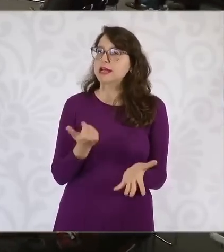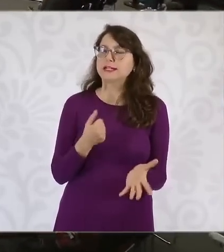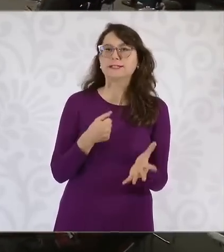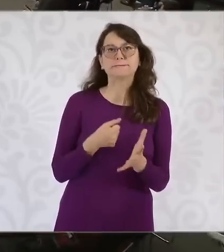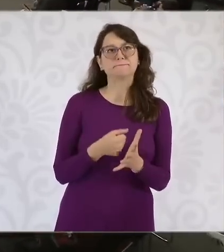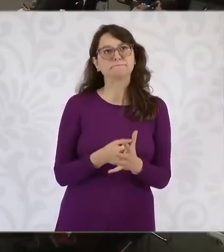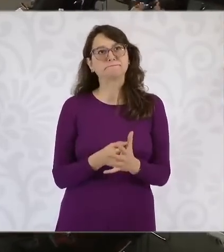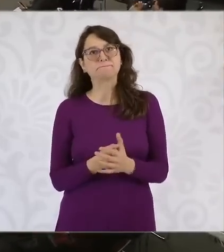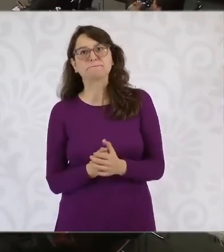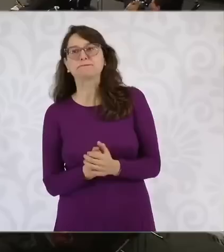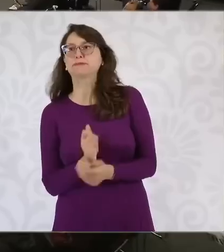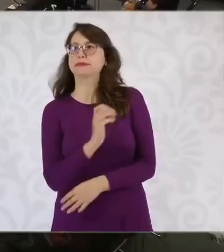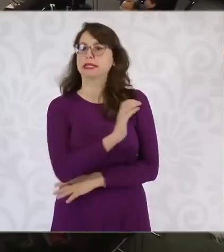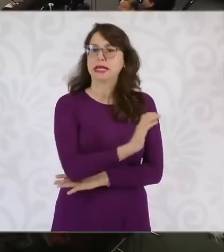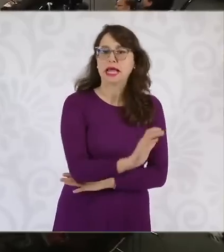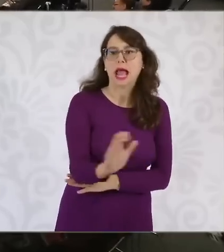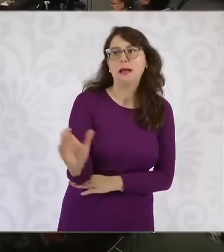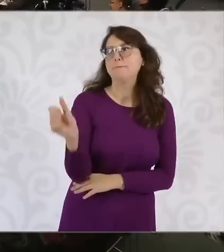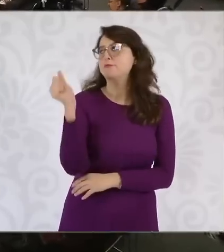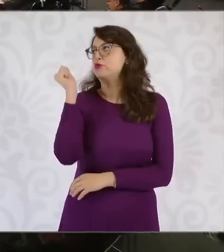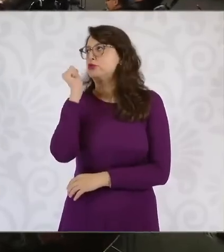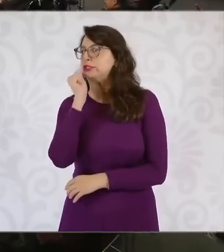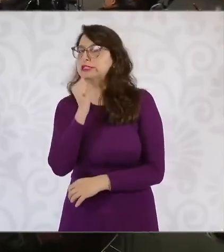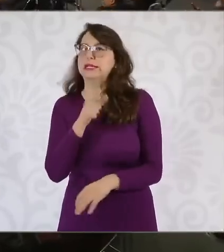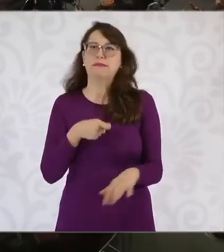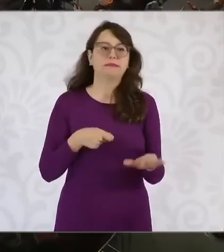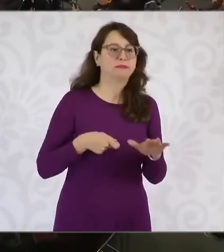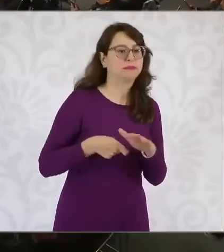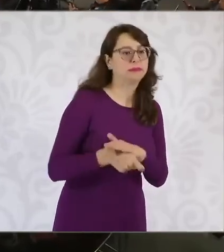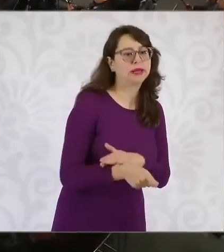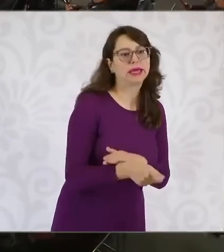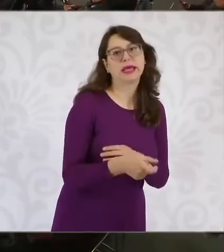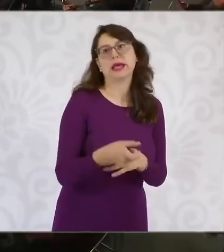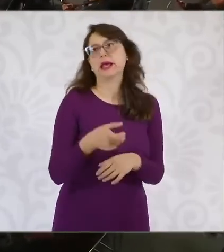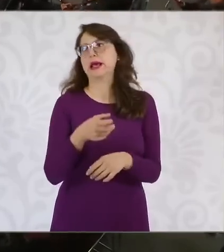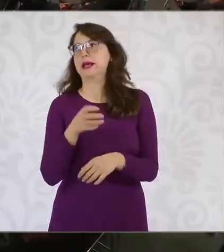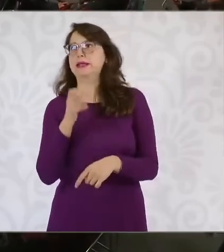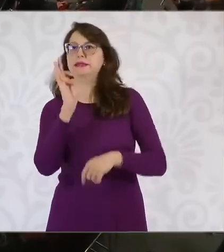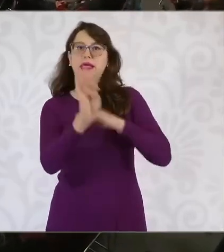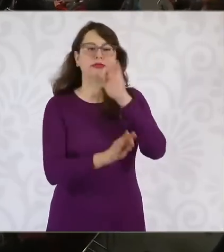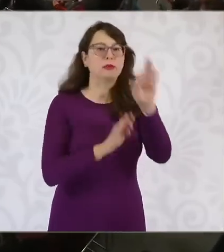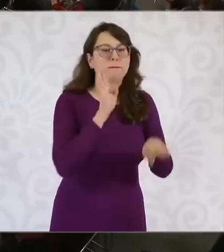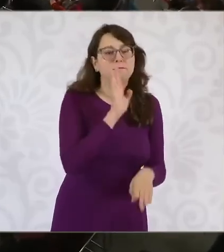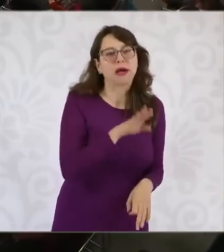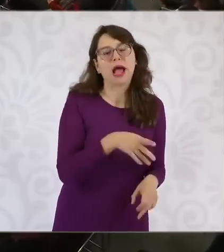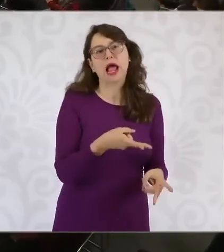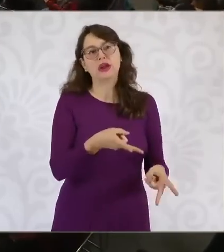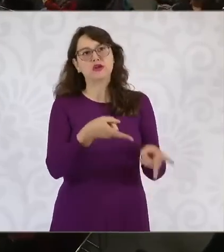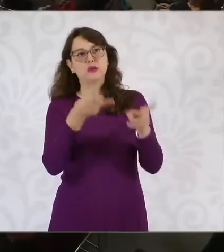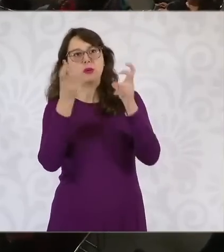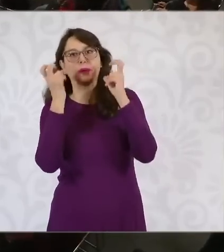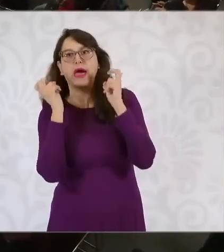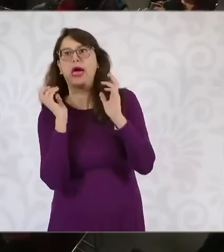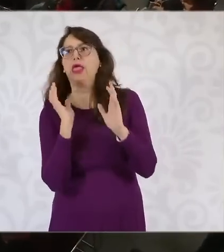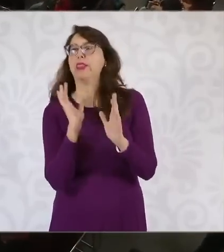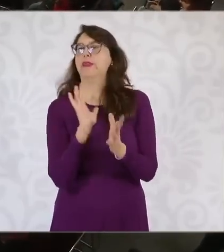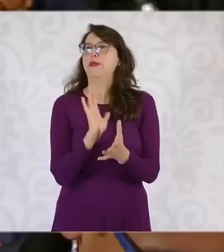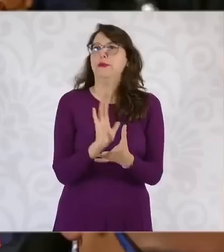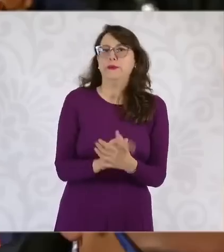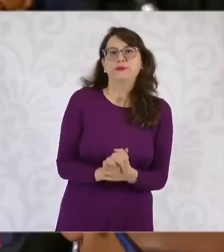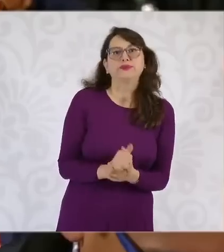sobornados maltratados robados despojados de sus tierras Usted lo sabe entonces en este caso Cómo